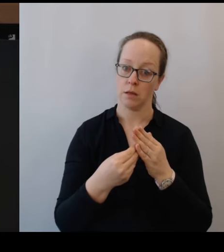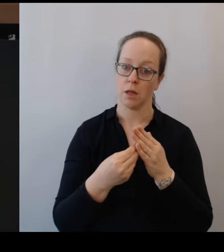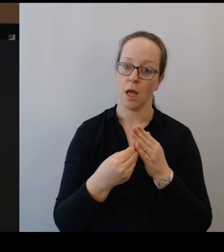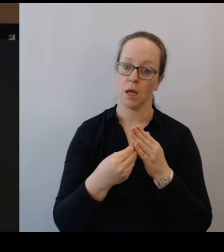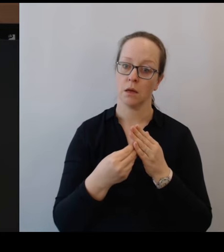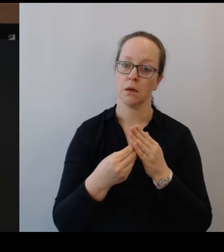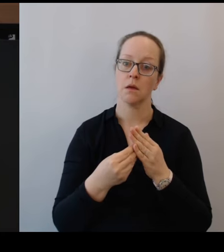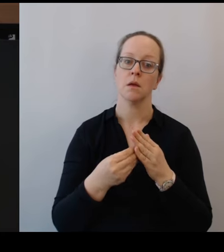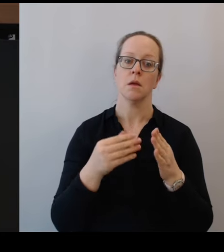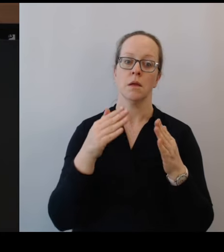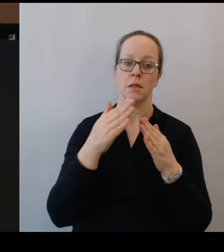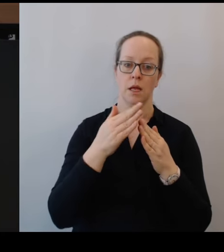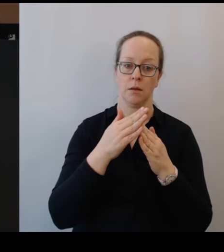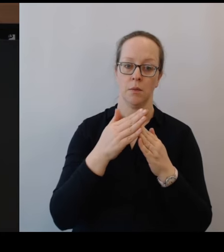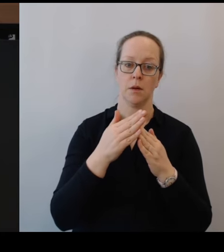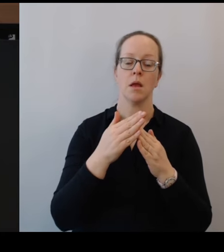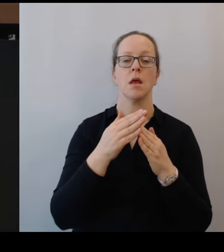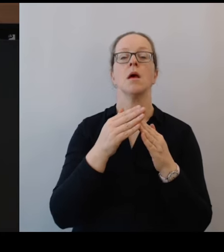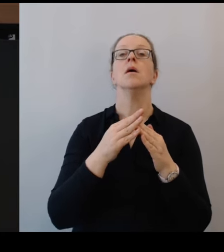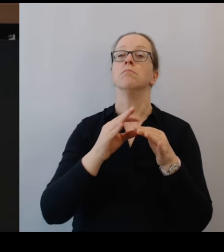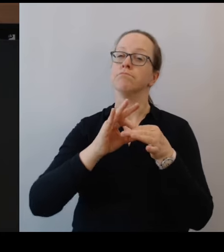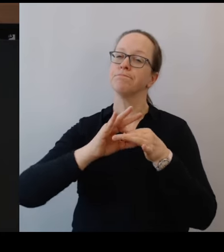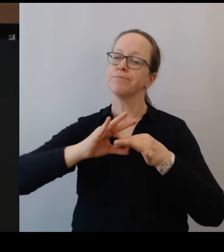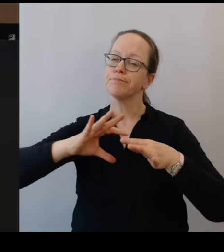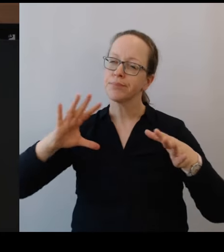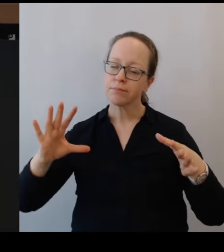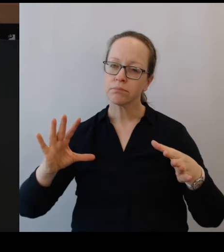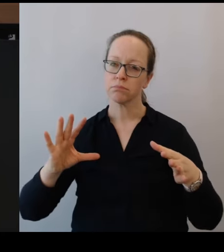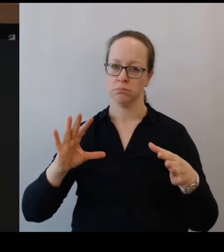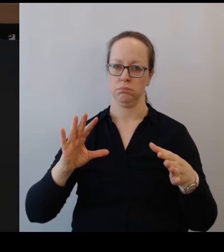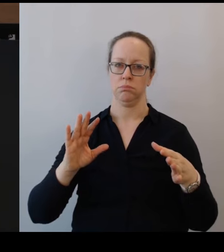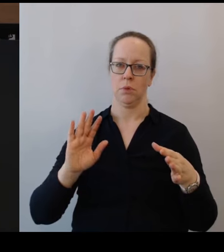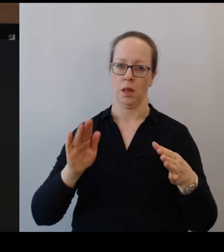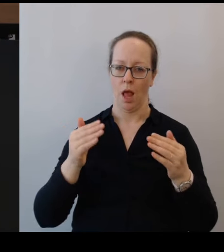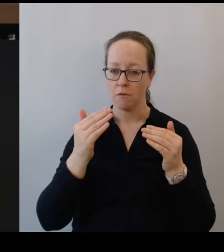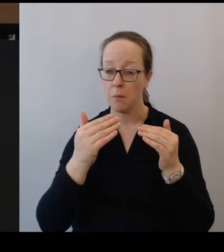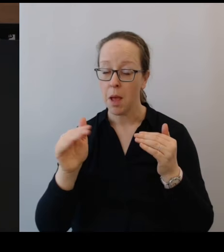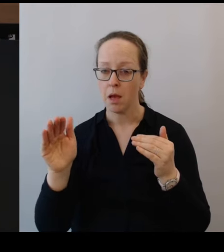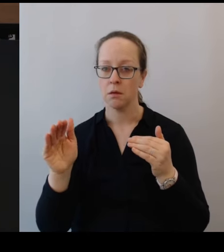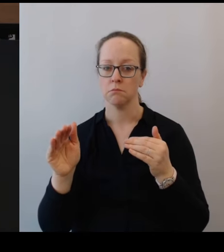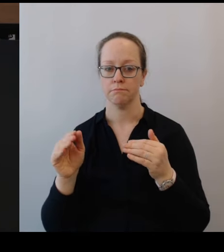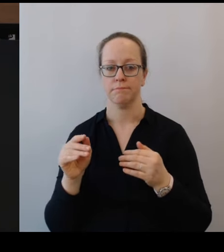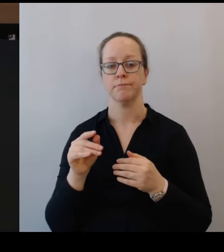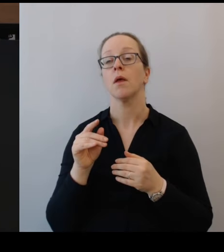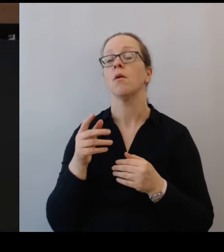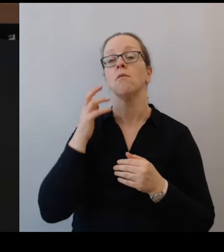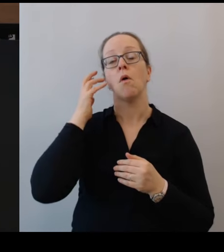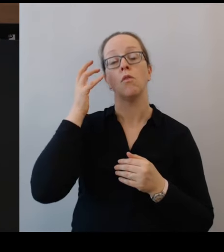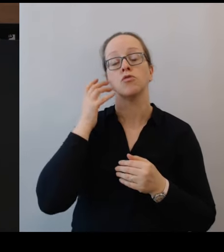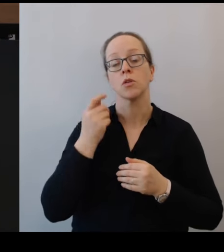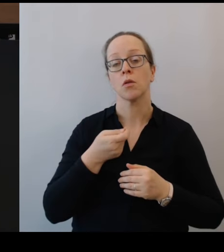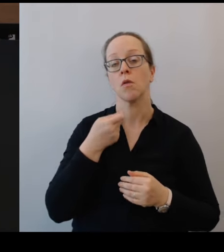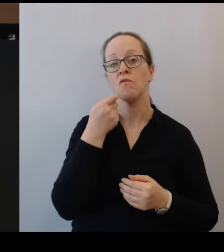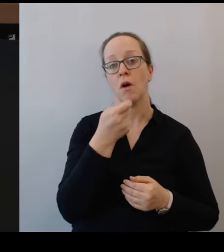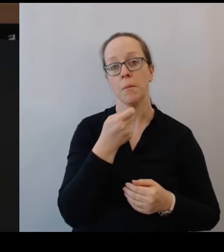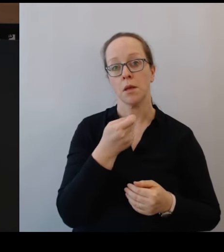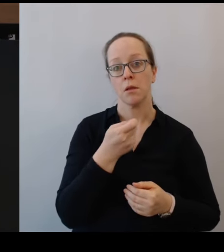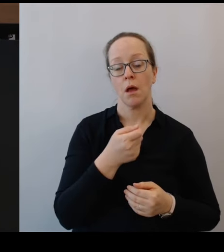Sie haben nie ein Problem damit, wenn Vermieterinnen und Vermieter plötzlich mal eben innerhalb von einem Jahr die Miete um 30 oder 40 % anheben können.